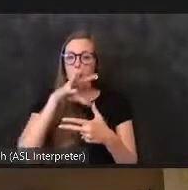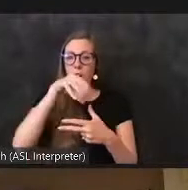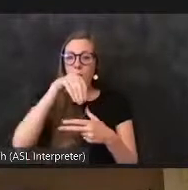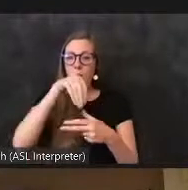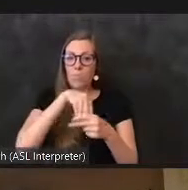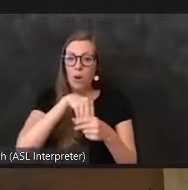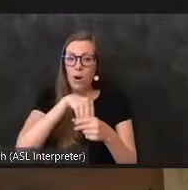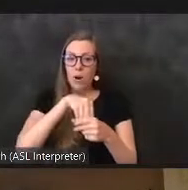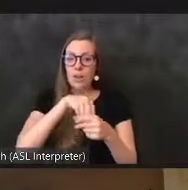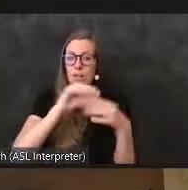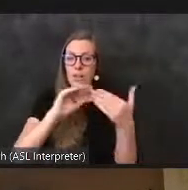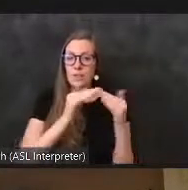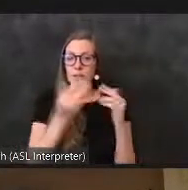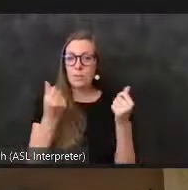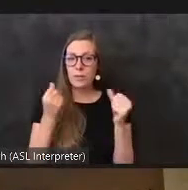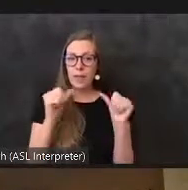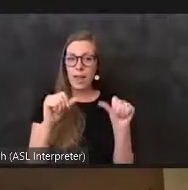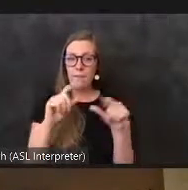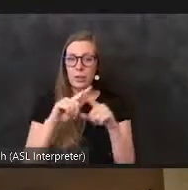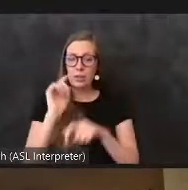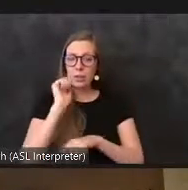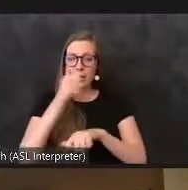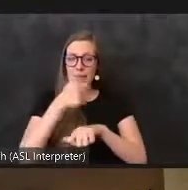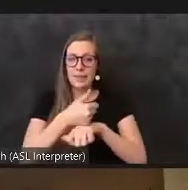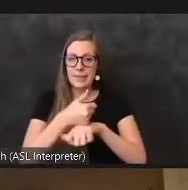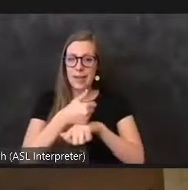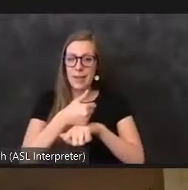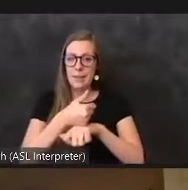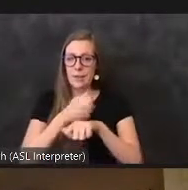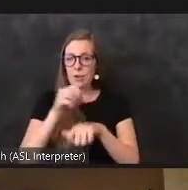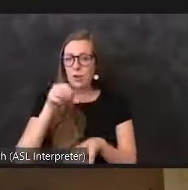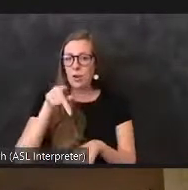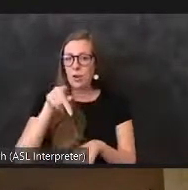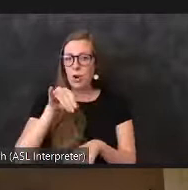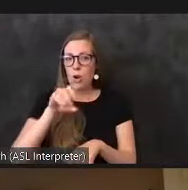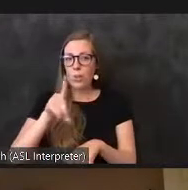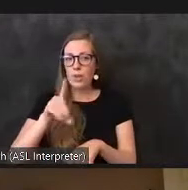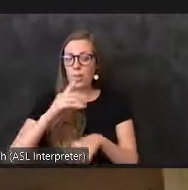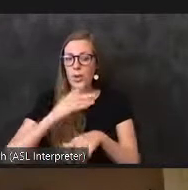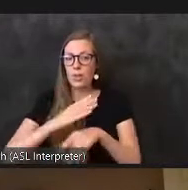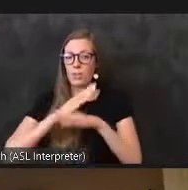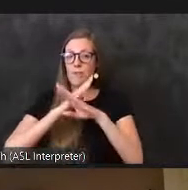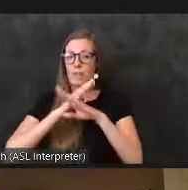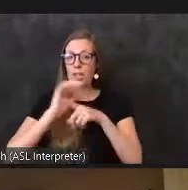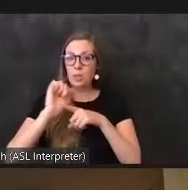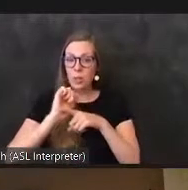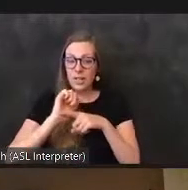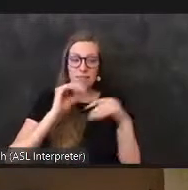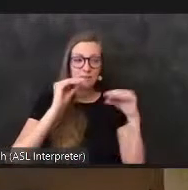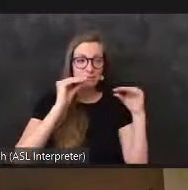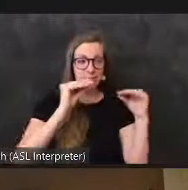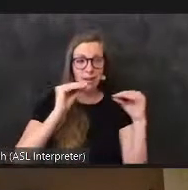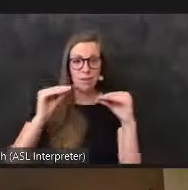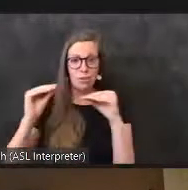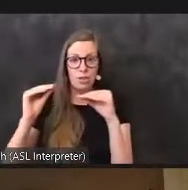Somos parte de los esfuerzos de comunidad ya para establecer la provisión de las prácticas del abuso de opioides educación.